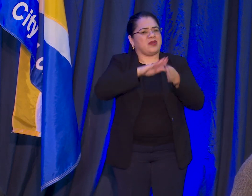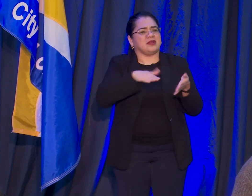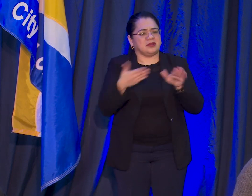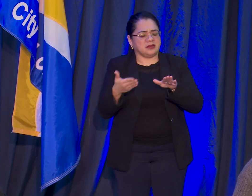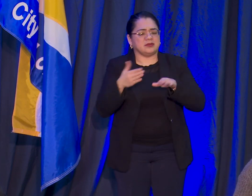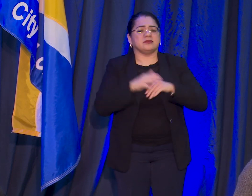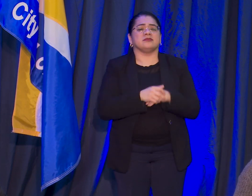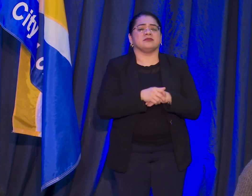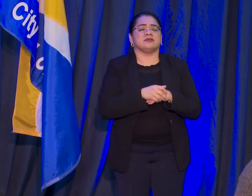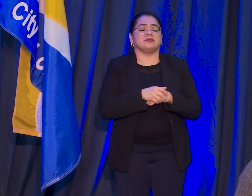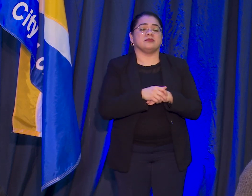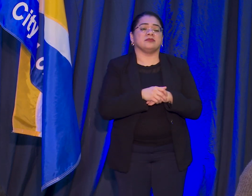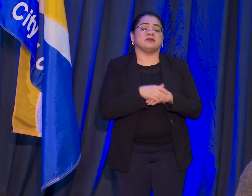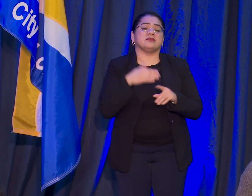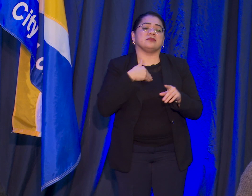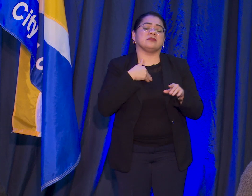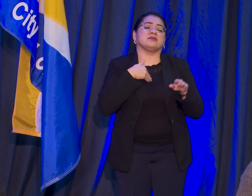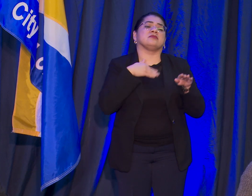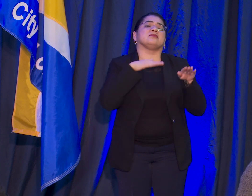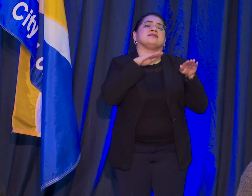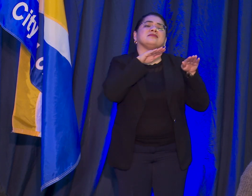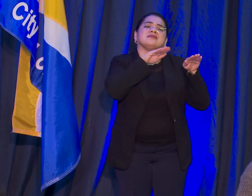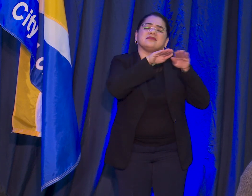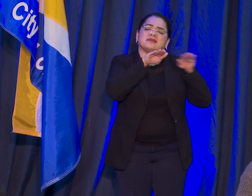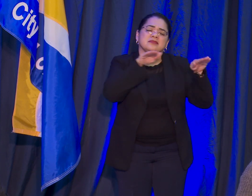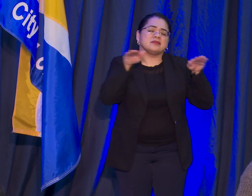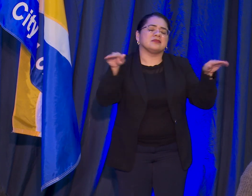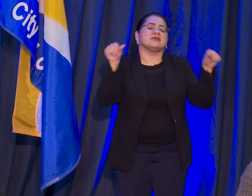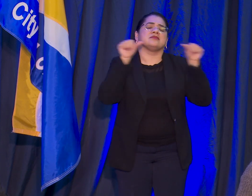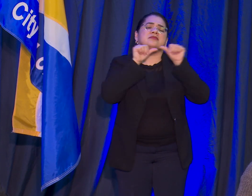record ahmo's que todos tenemos que seguir la reglas de safer ahome que